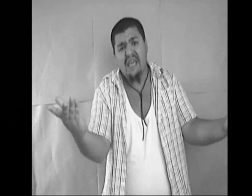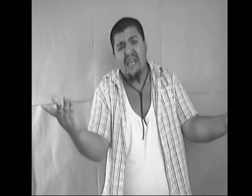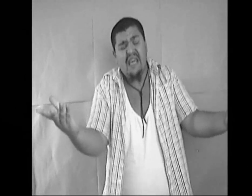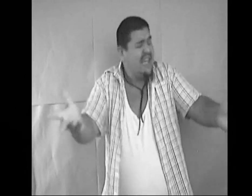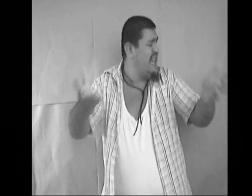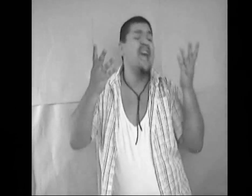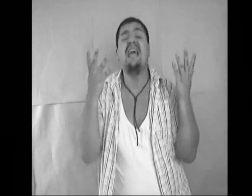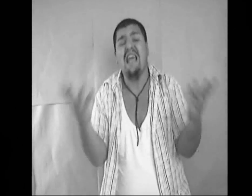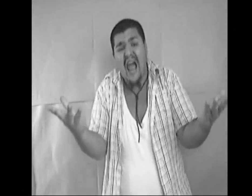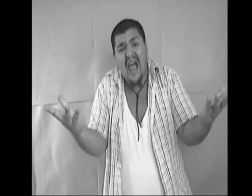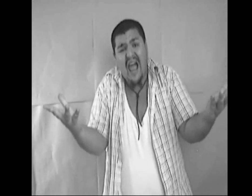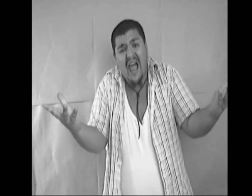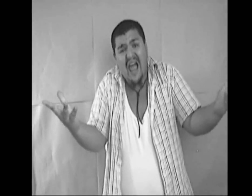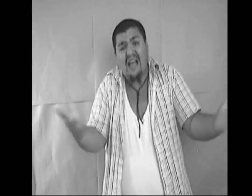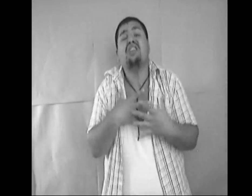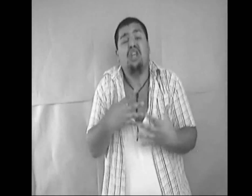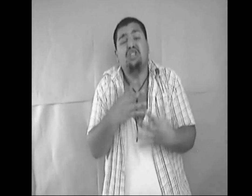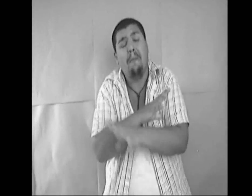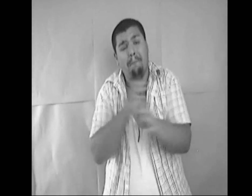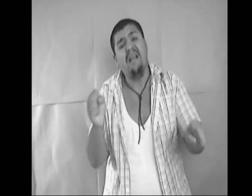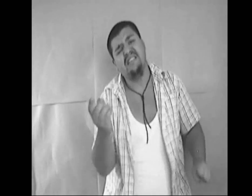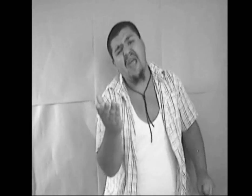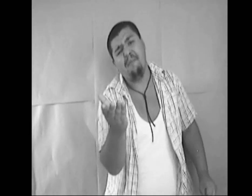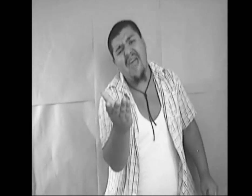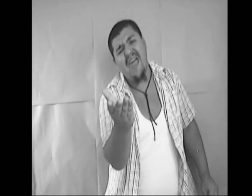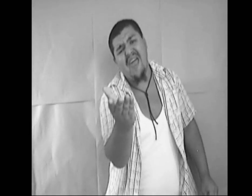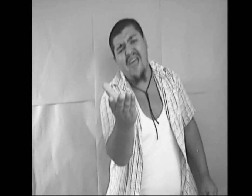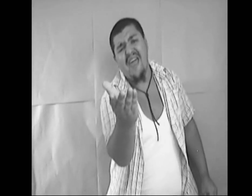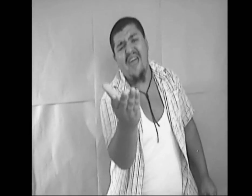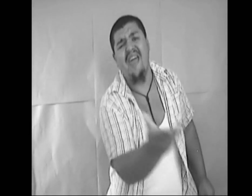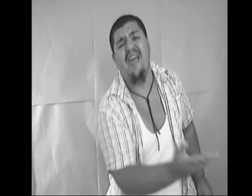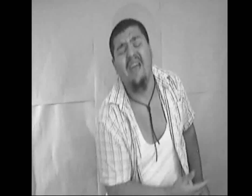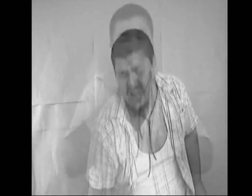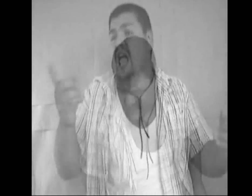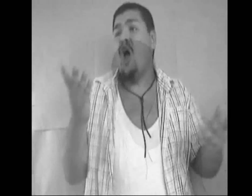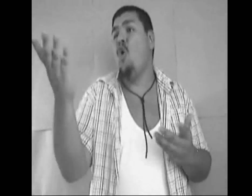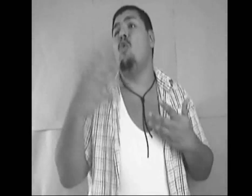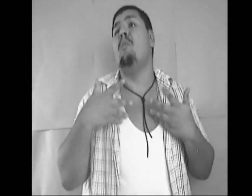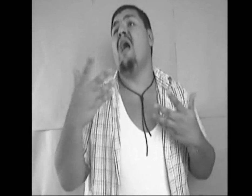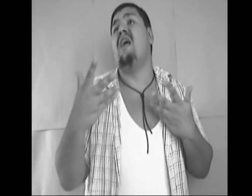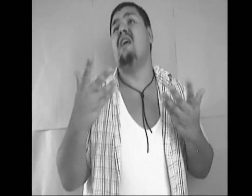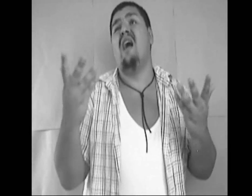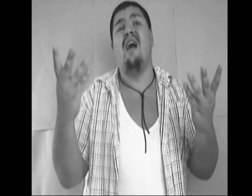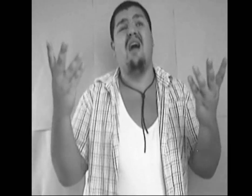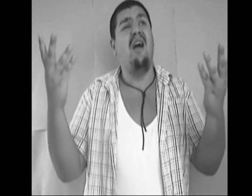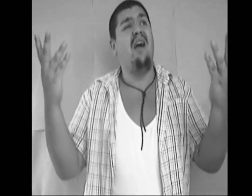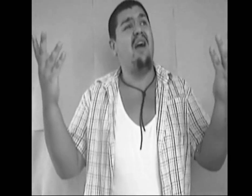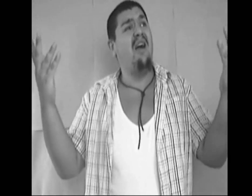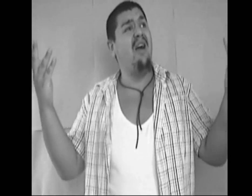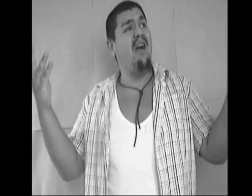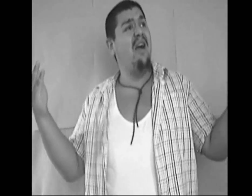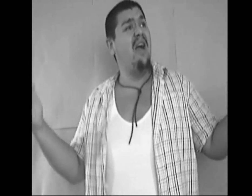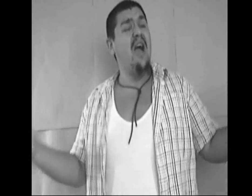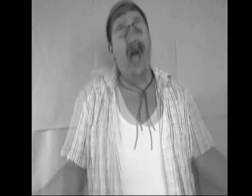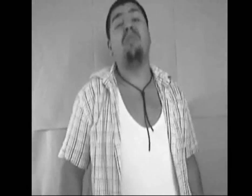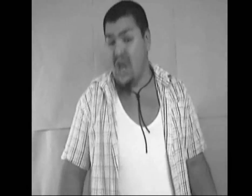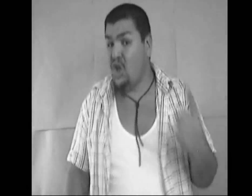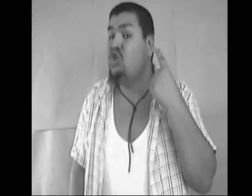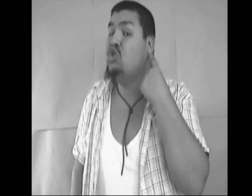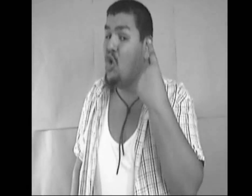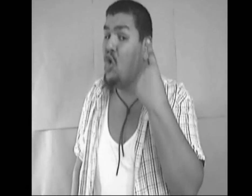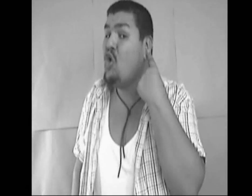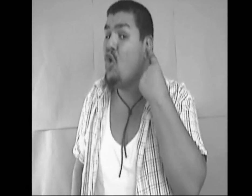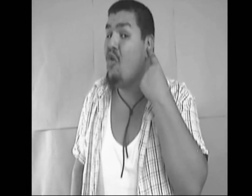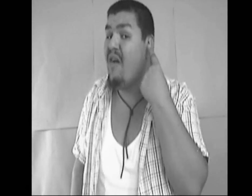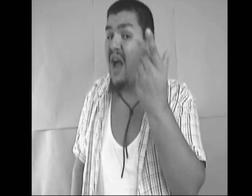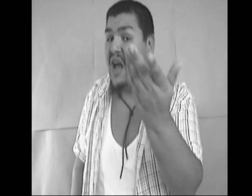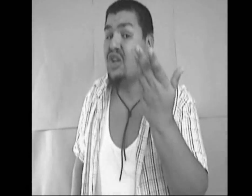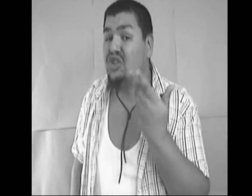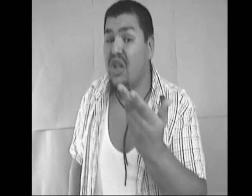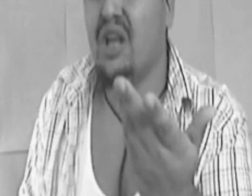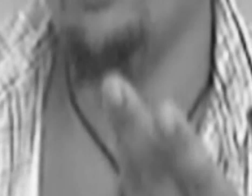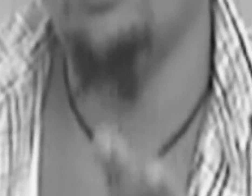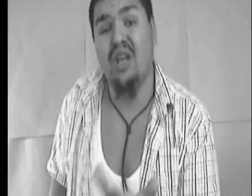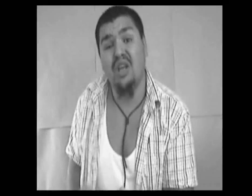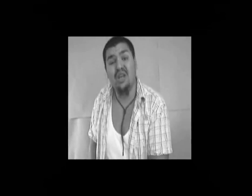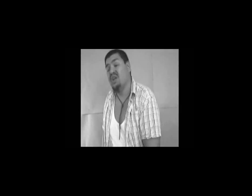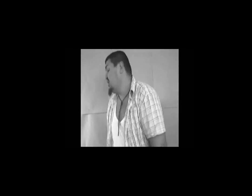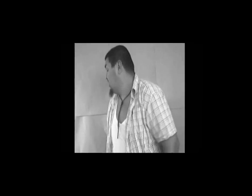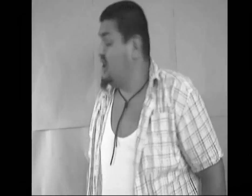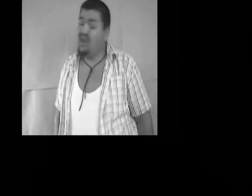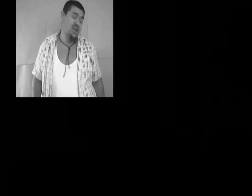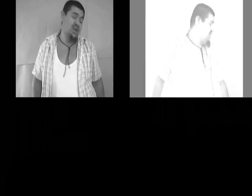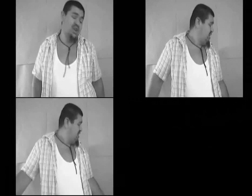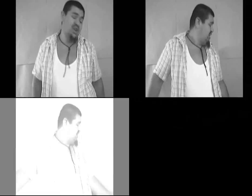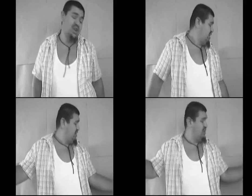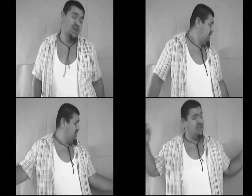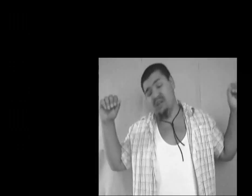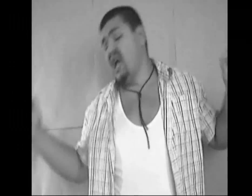Кажи ми как да дишам без тебе не го умея чуваш ли Tell me how to breathe without you do not know how you hear